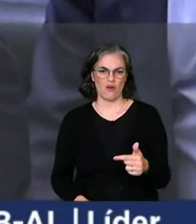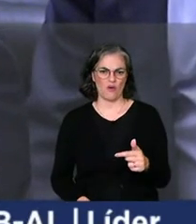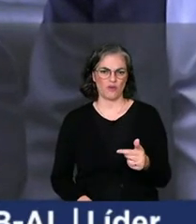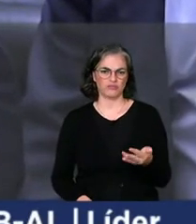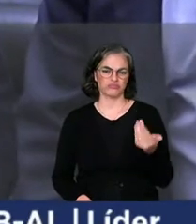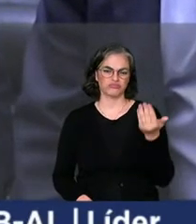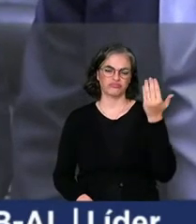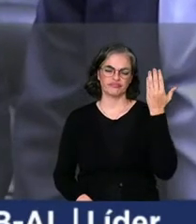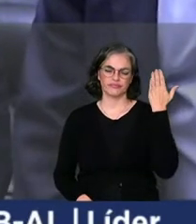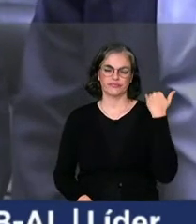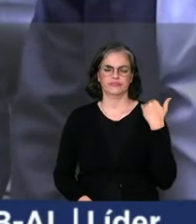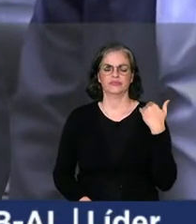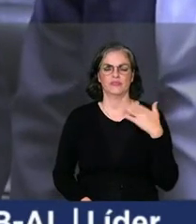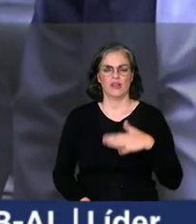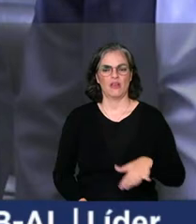MAIS TRADICIONAIS DO RAMO,